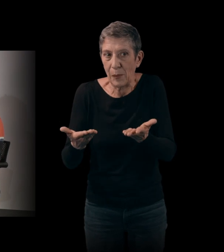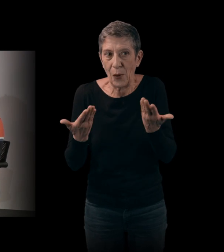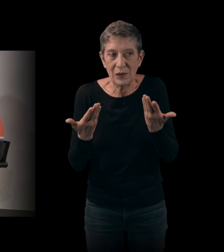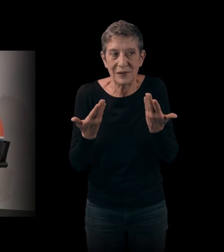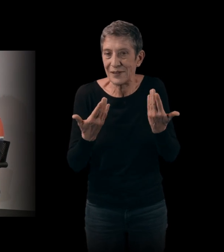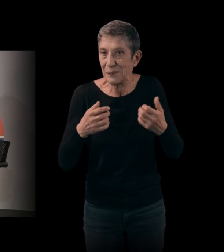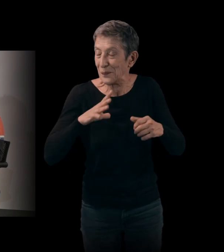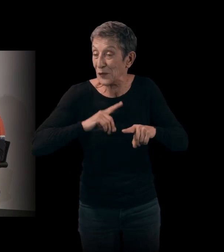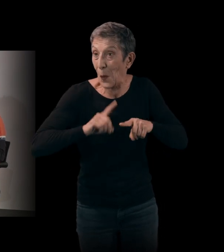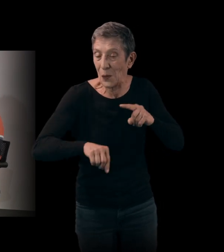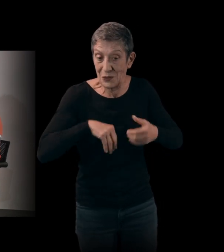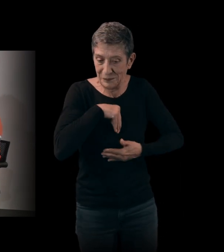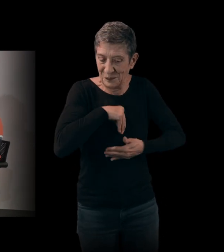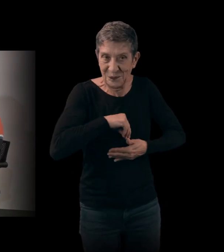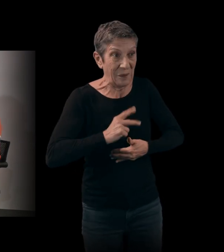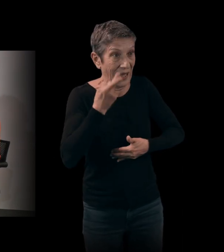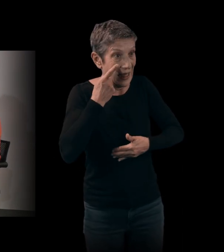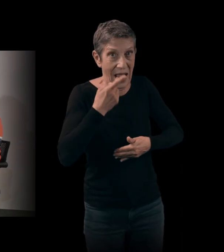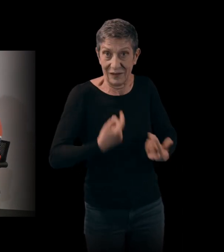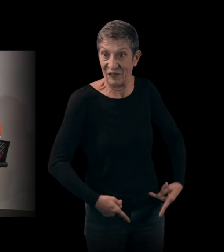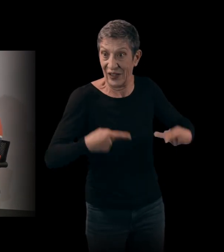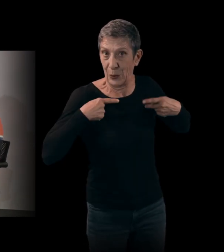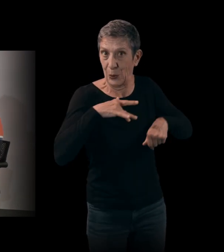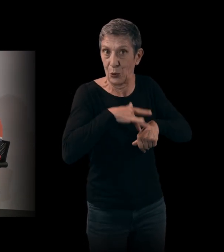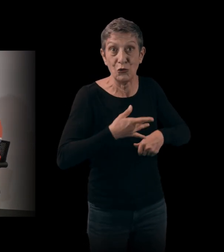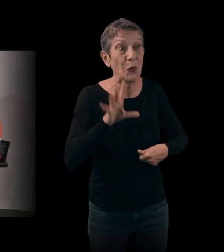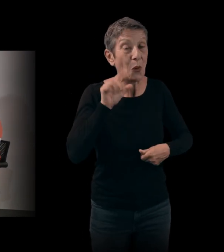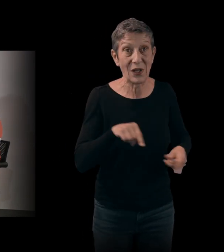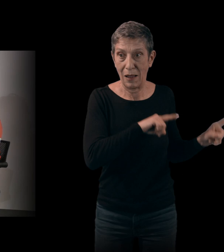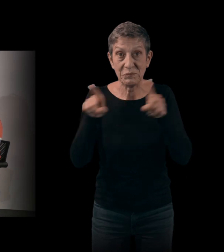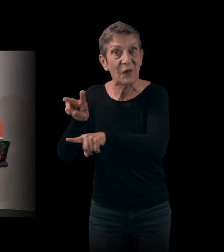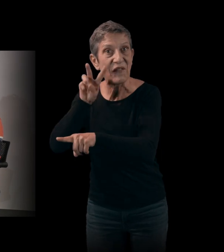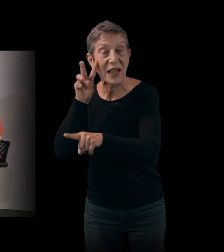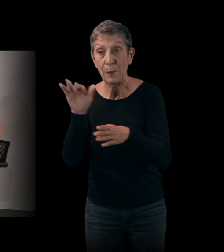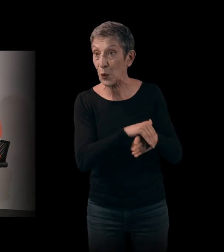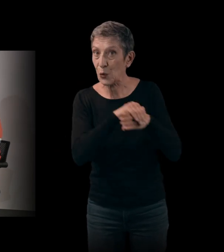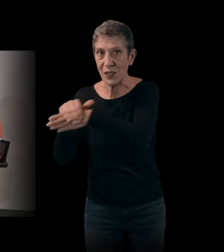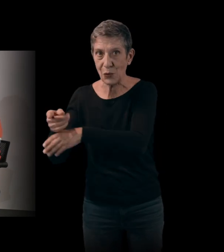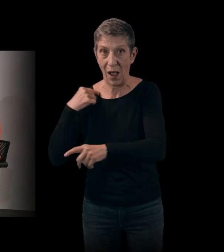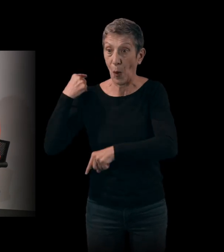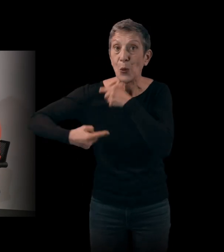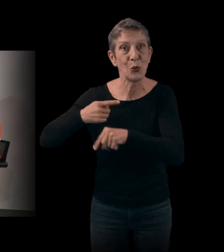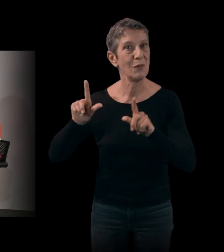c'est-à-dire qu'on faisait tous les soirs au Vietnam notre coutume à nous.